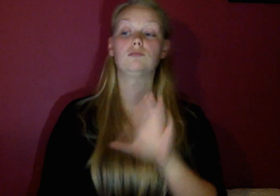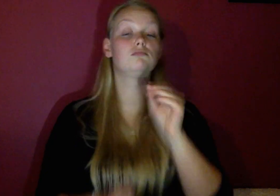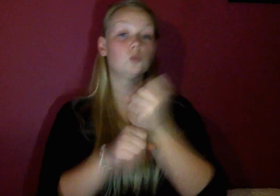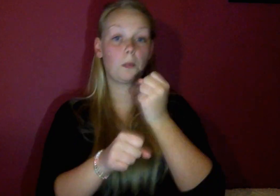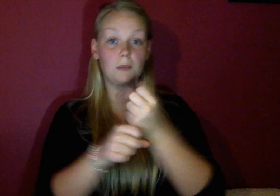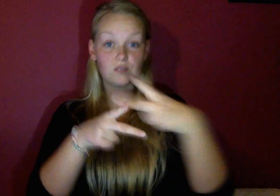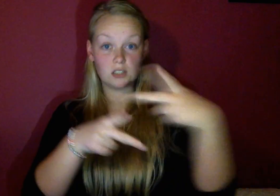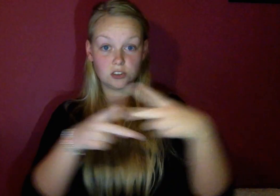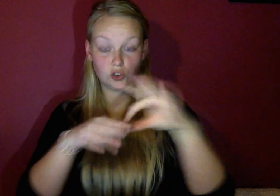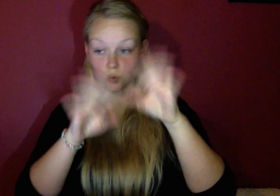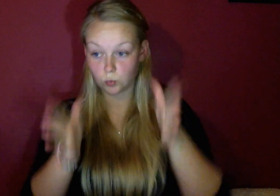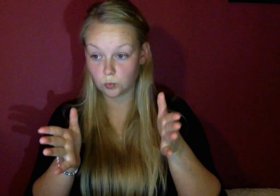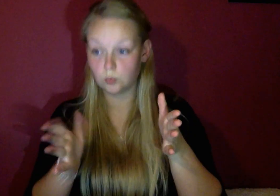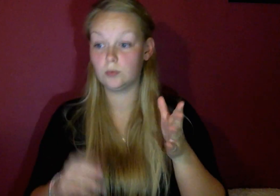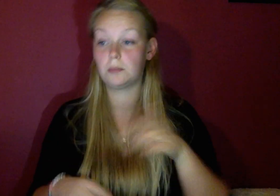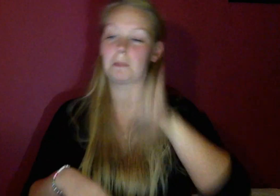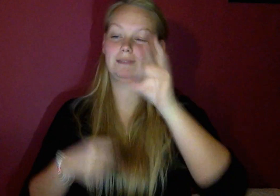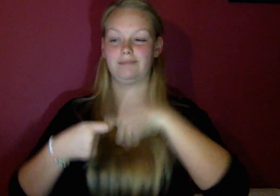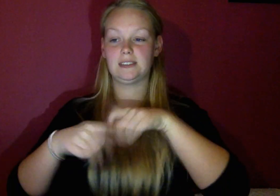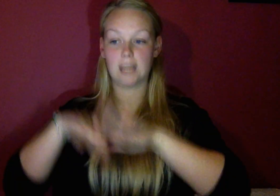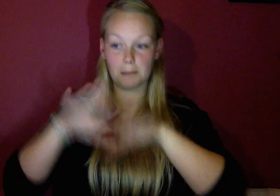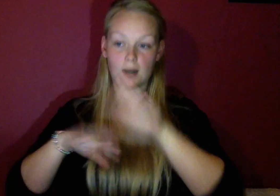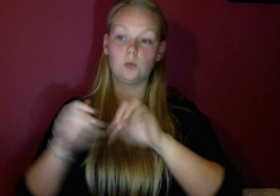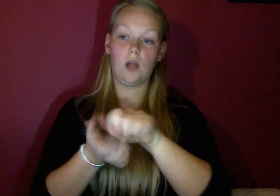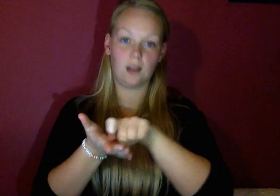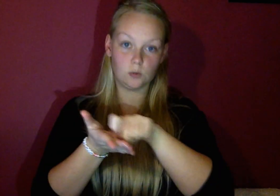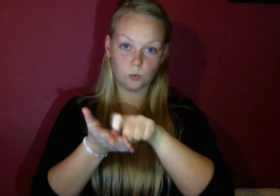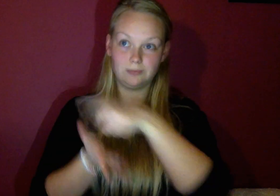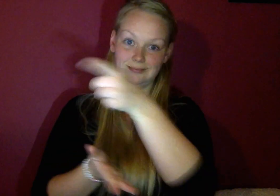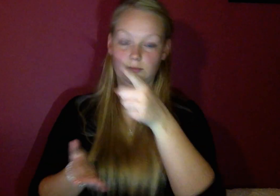Audionomen: "Jag jobbar på Växjö sjukhus. Mest rehabilitering och diagnostik av de med